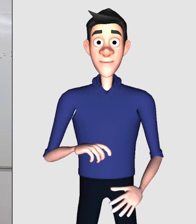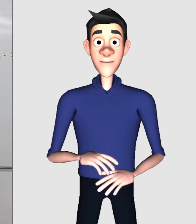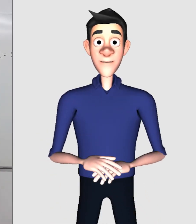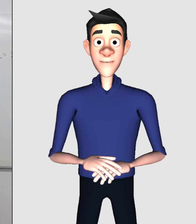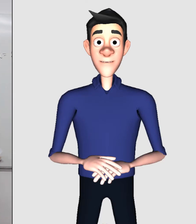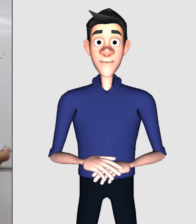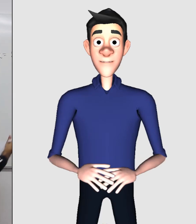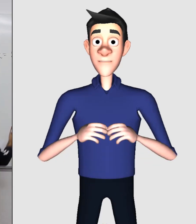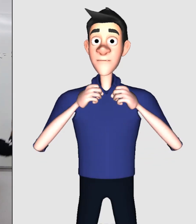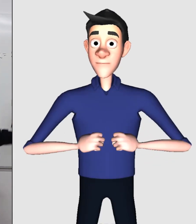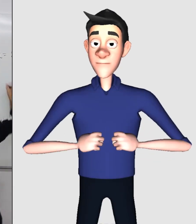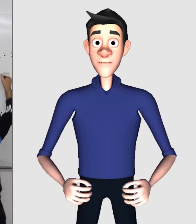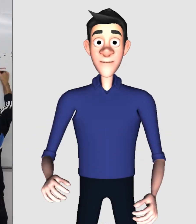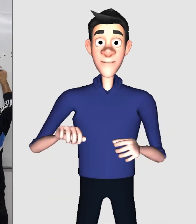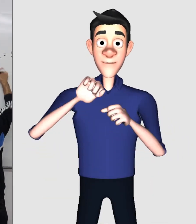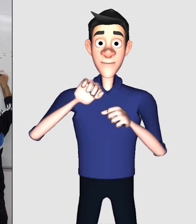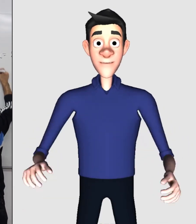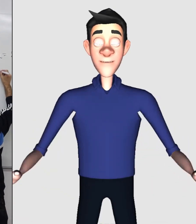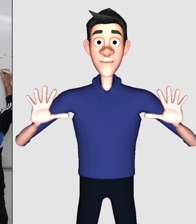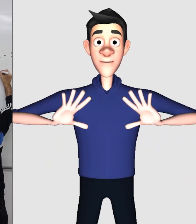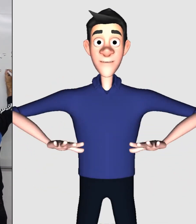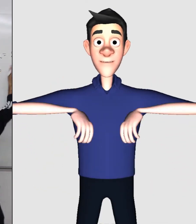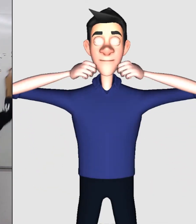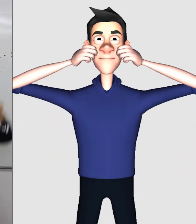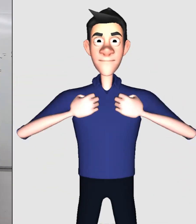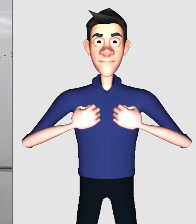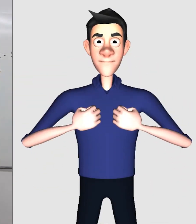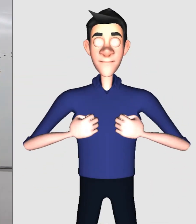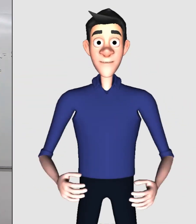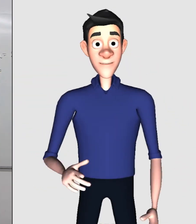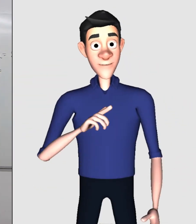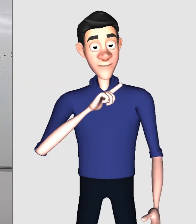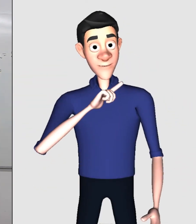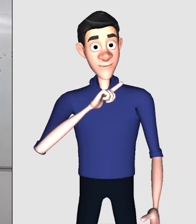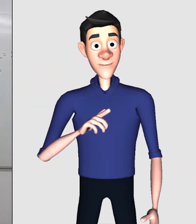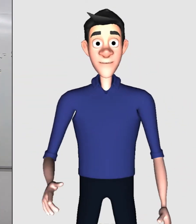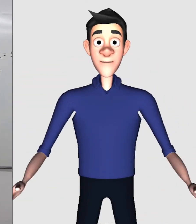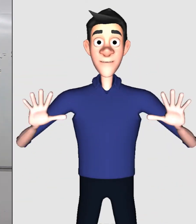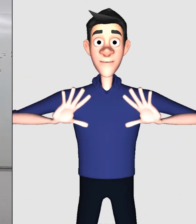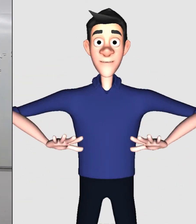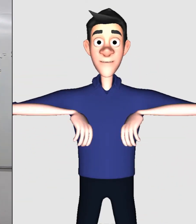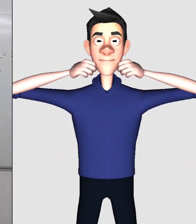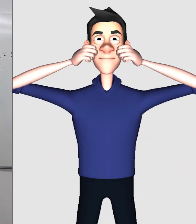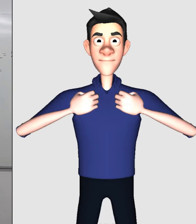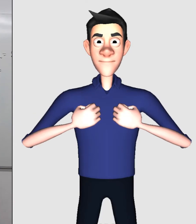Só que nesse caso o x1 e o x2 são isso, então é só trocar